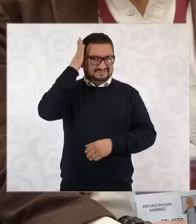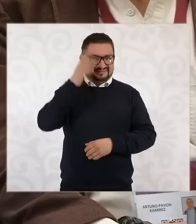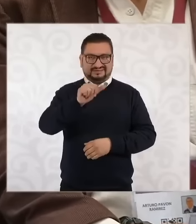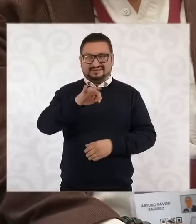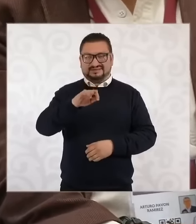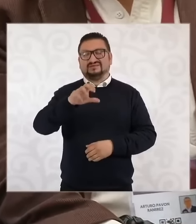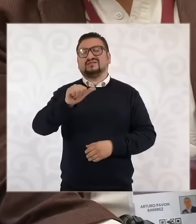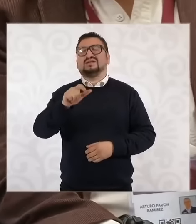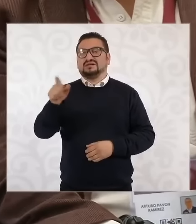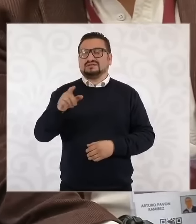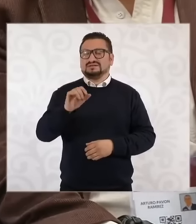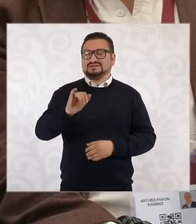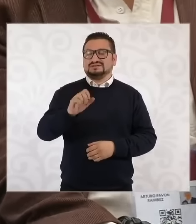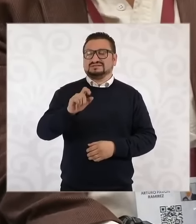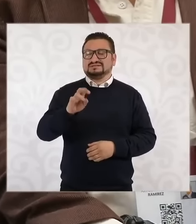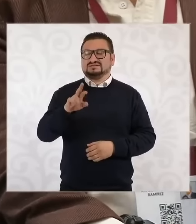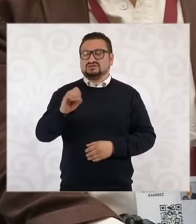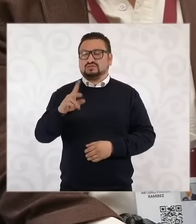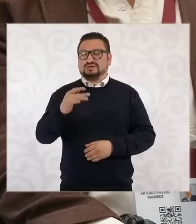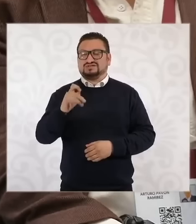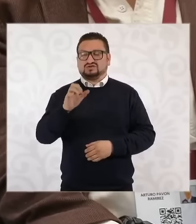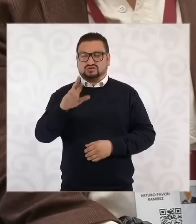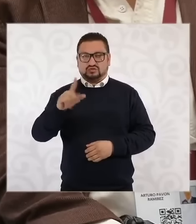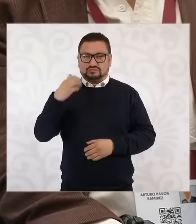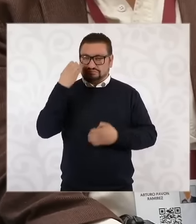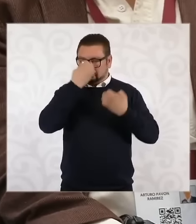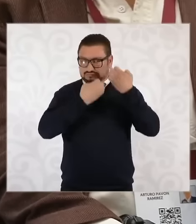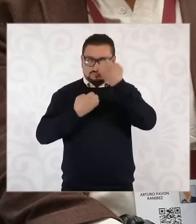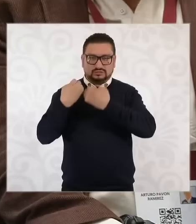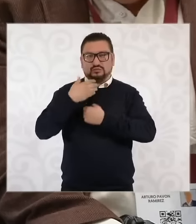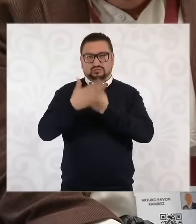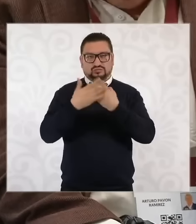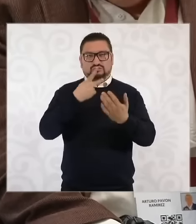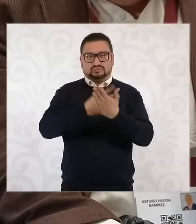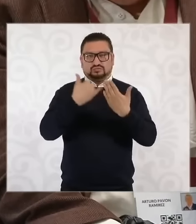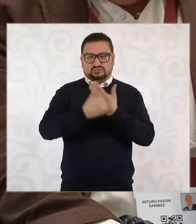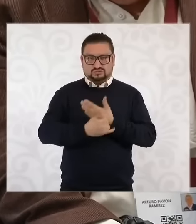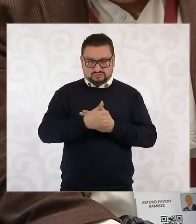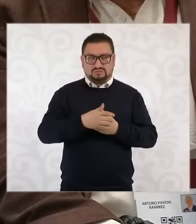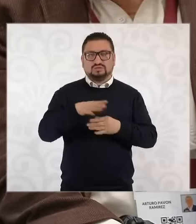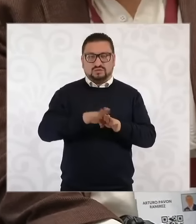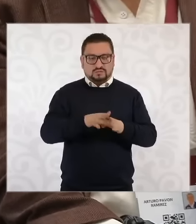Isidro Pastor, este se evalúa un proyecto para conectar la terminal vía ferrocarril con las